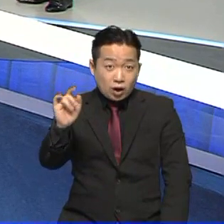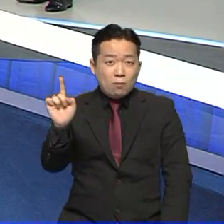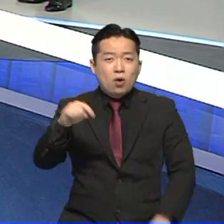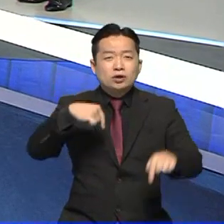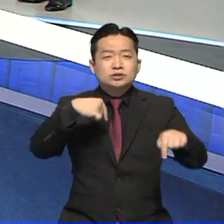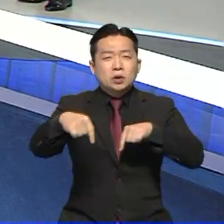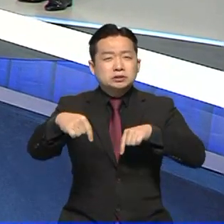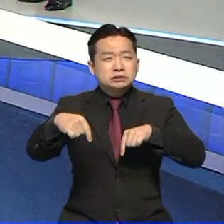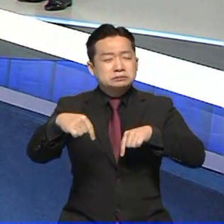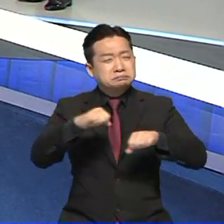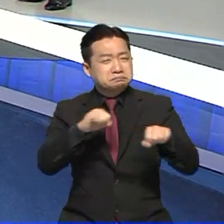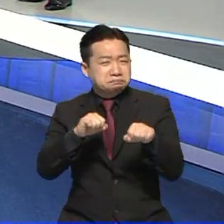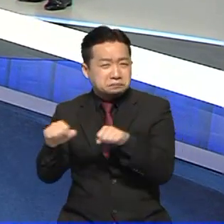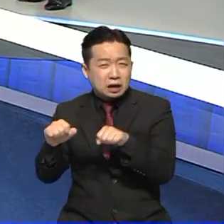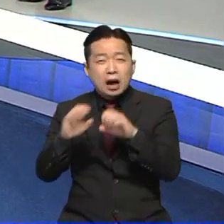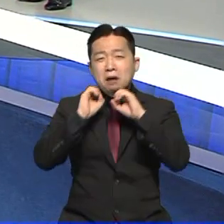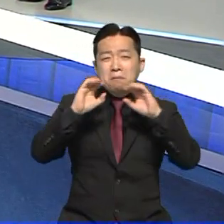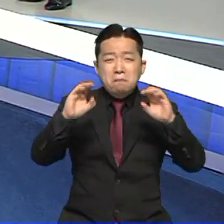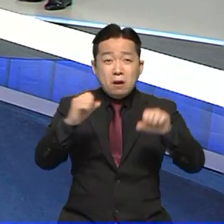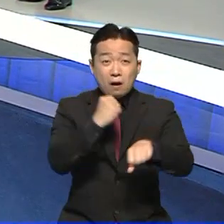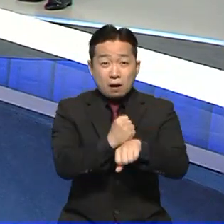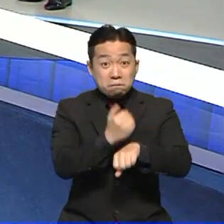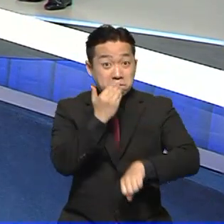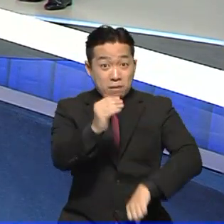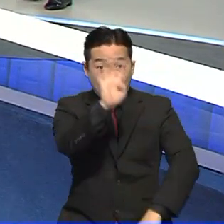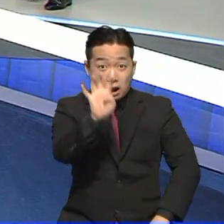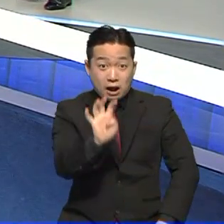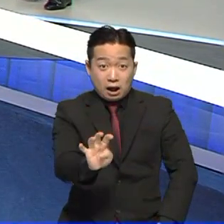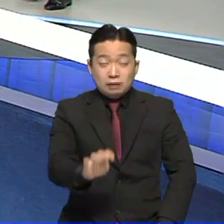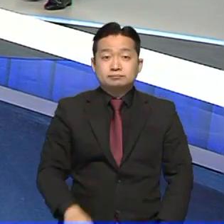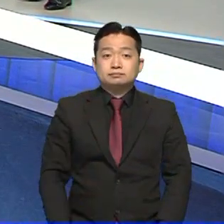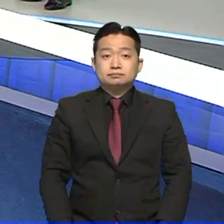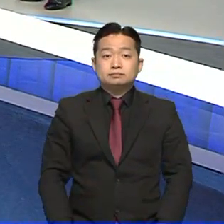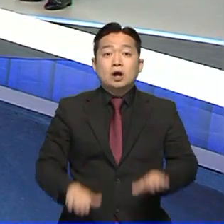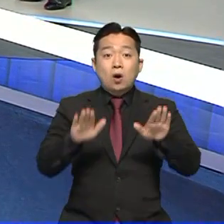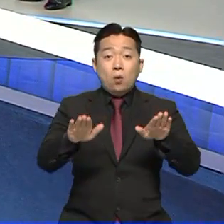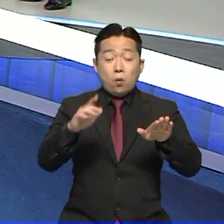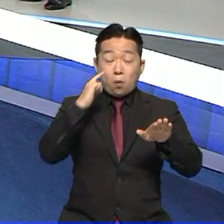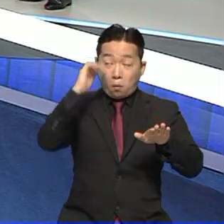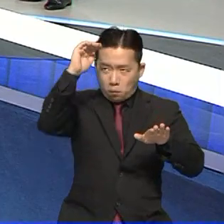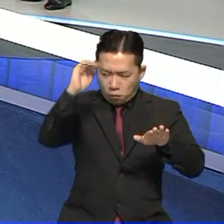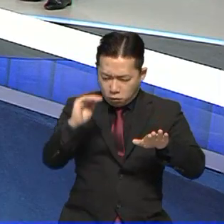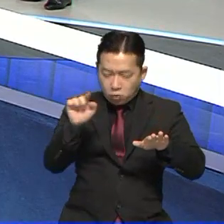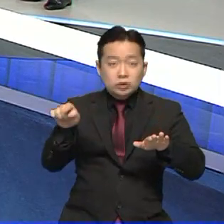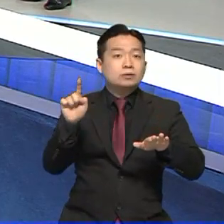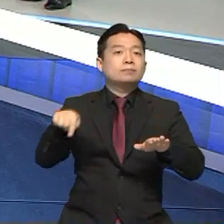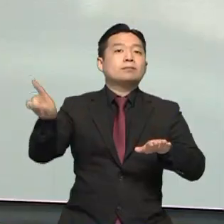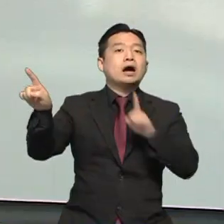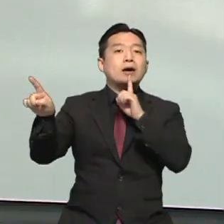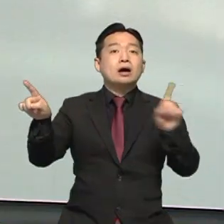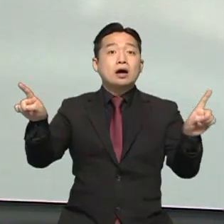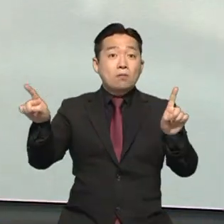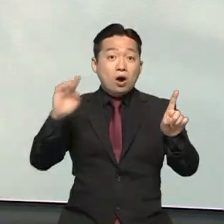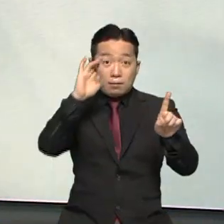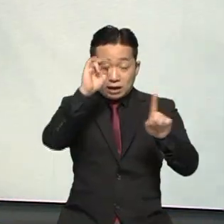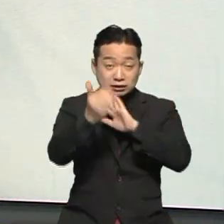역할을 한다든지 메시지를 내놓는다든지 할 수 있을까요? 오늘 주목할 만한 건 바로 이 부분입니다. 박근혜 전 대통령 오늘 이런 메시지를 냈습니다.